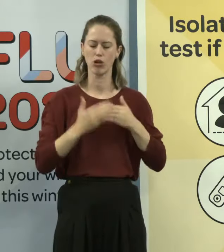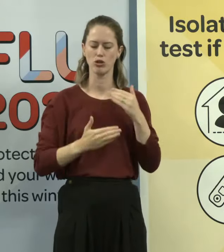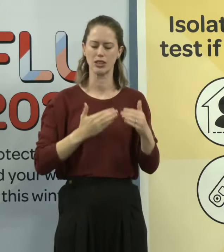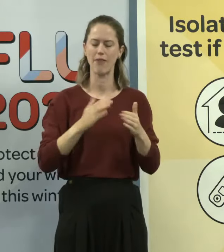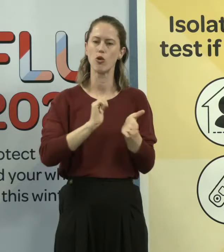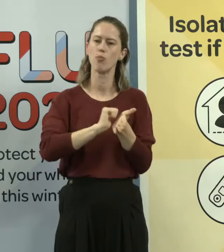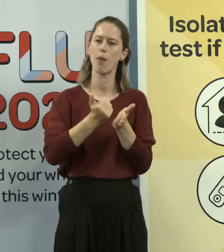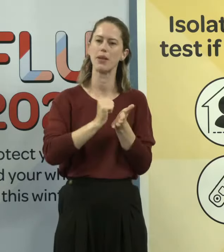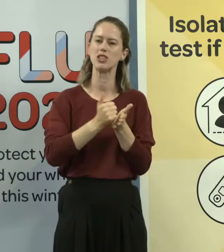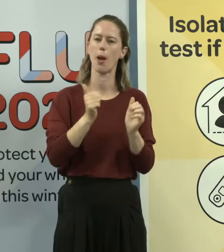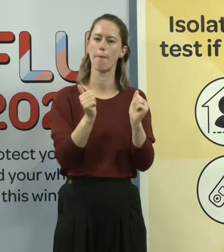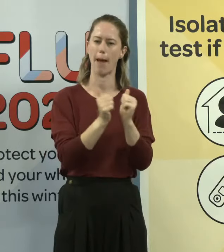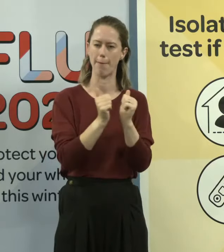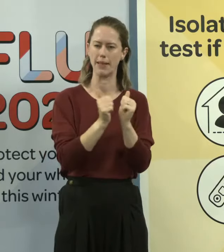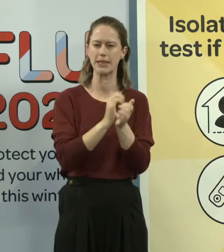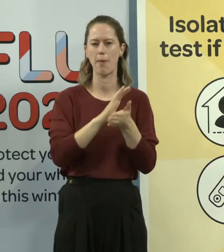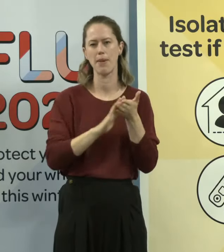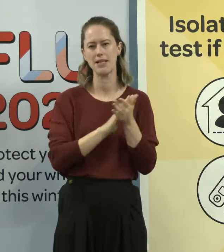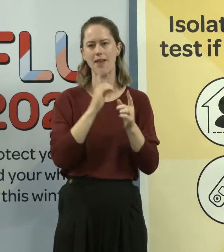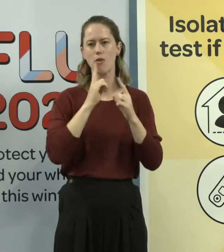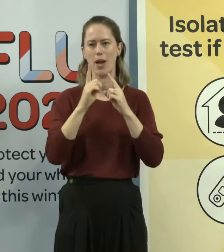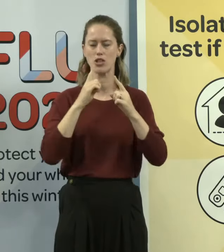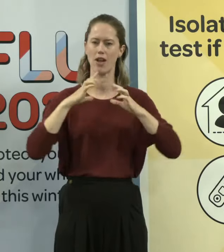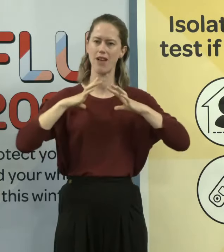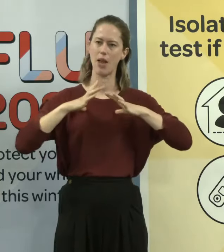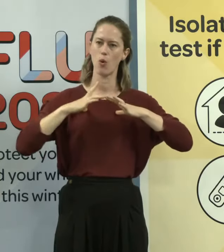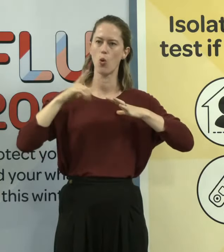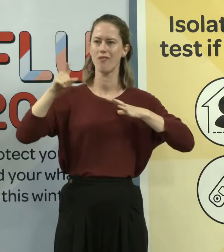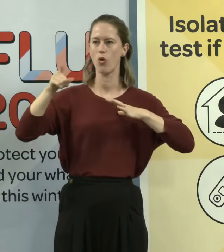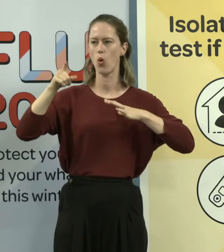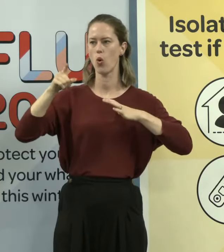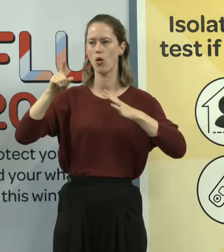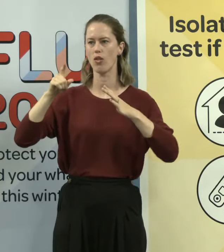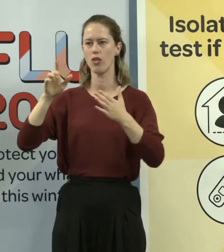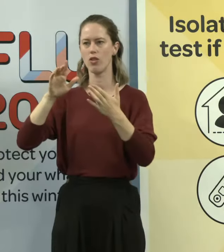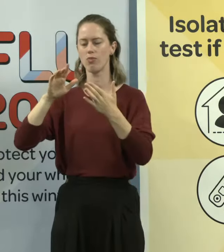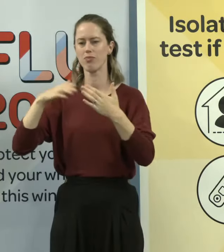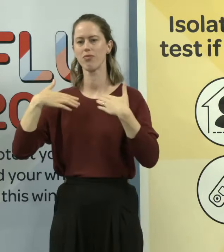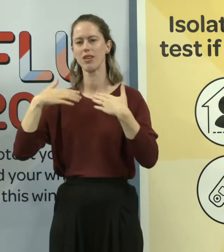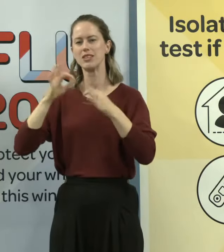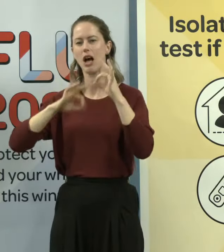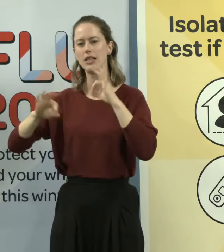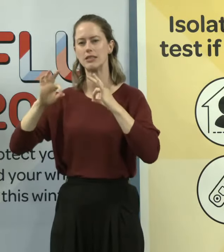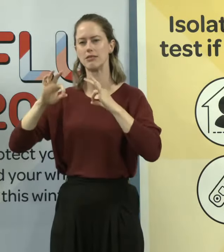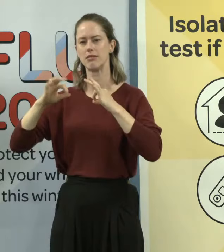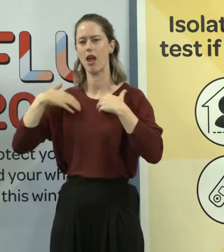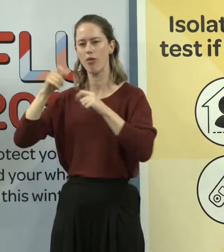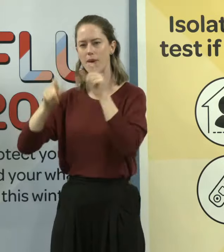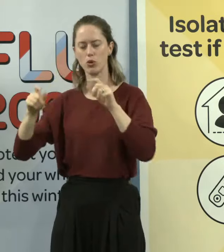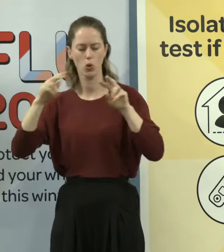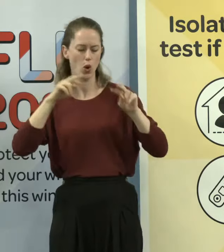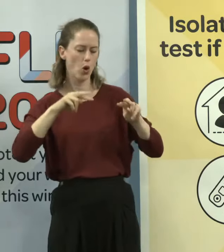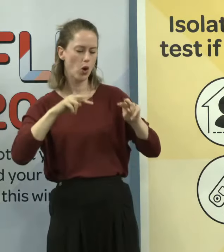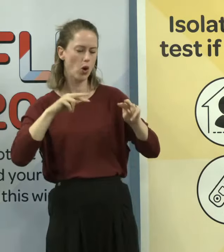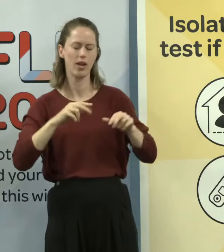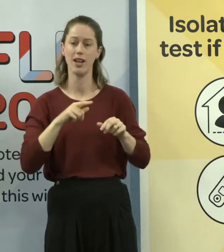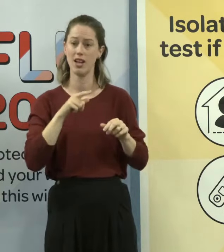te kainga. Kua tere hoki a COVID